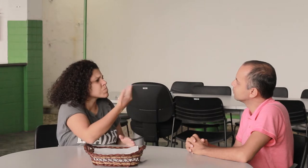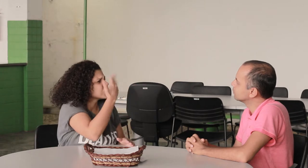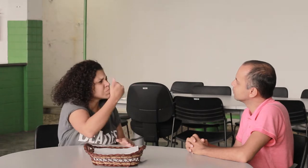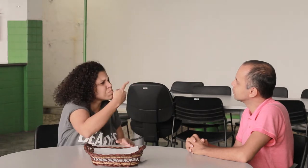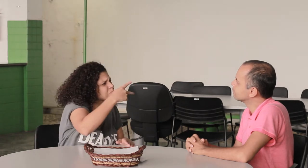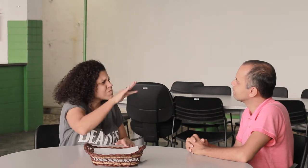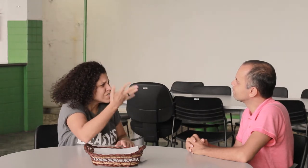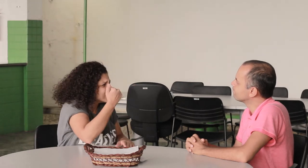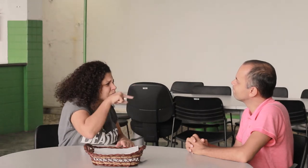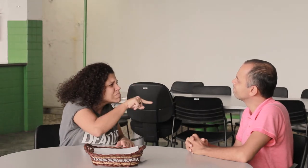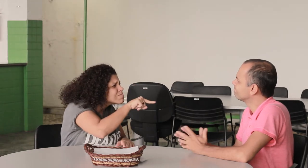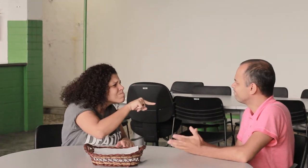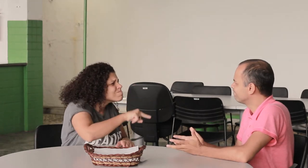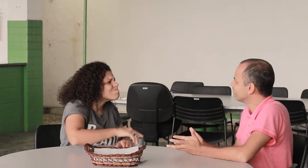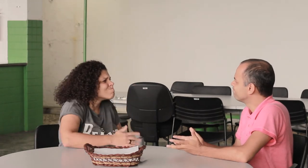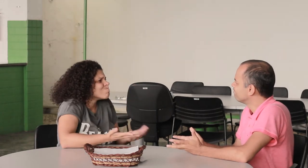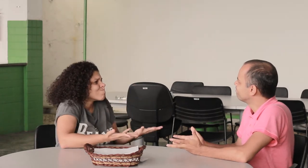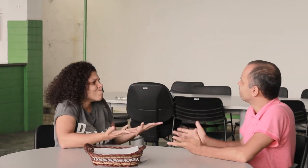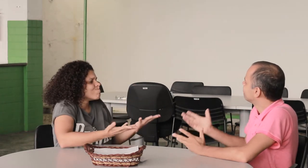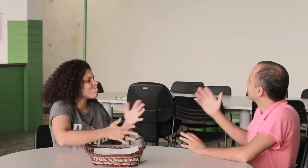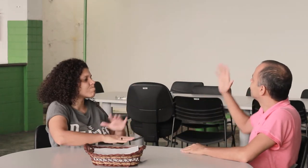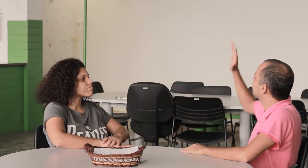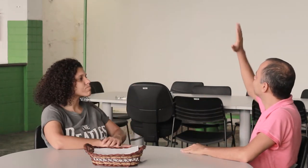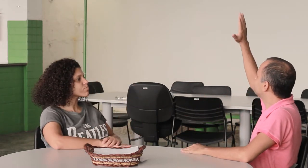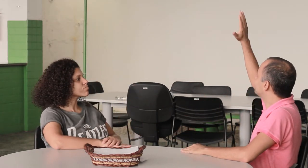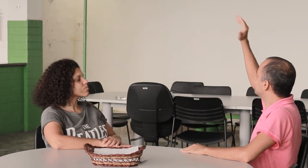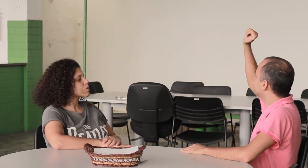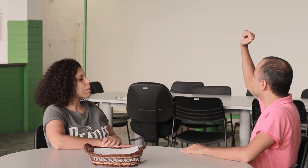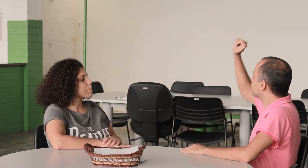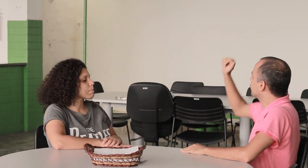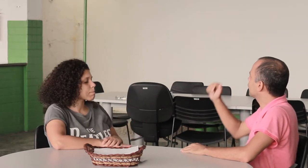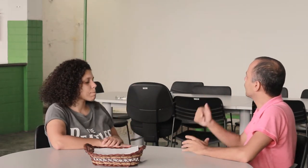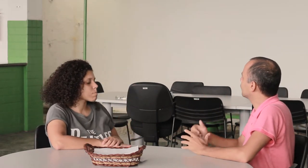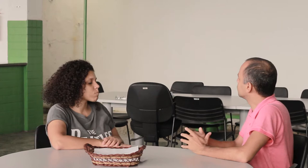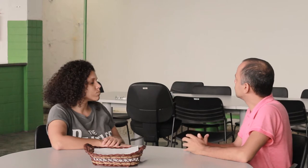Qual o preço do peso do PF? Vou chamar!